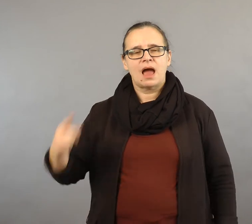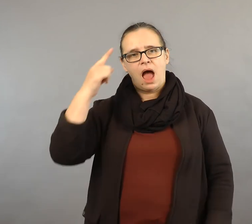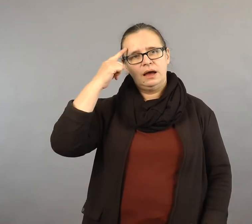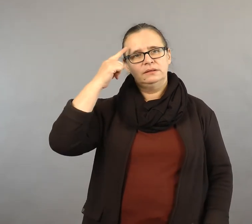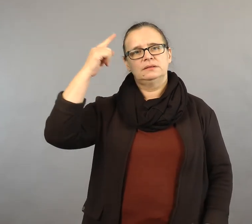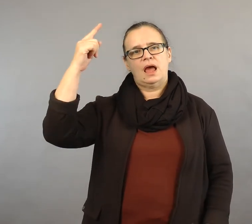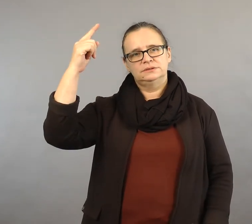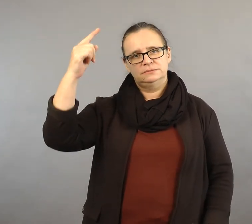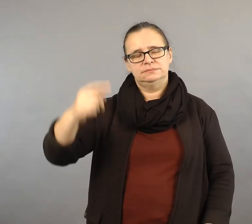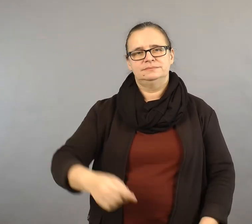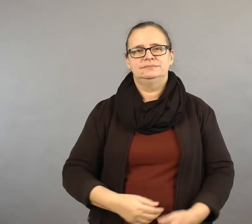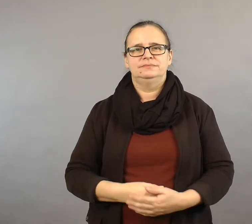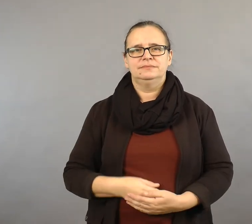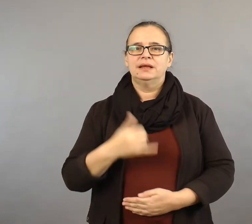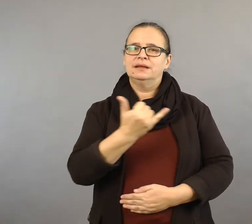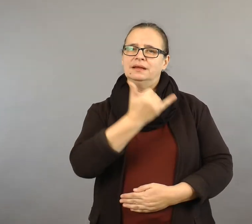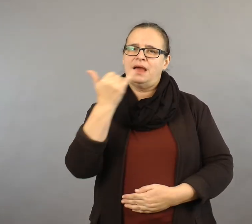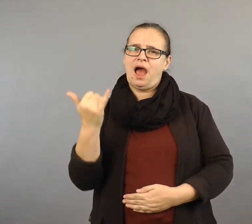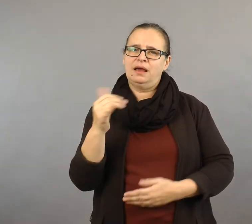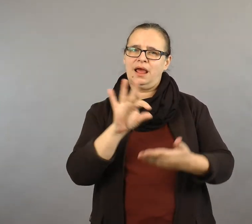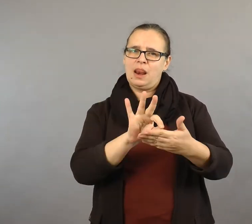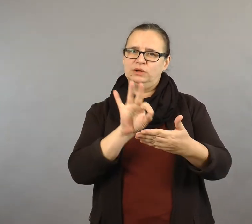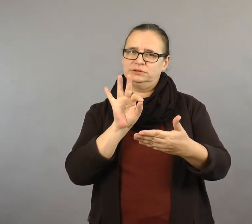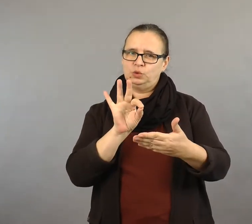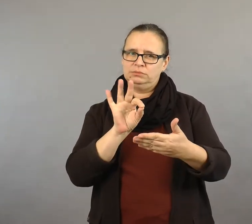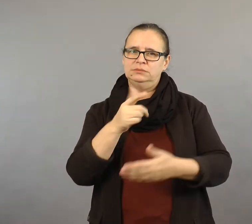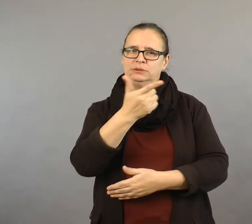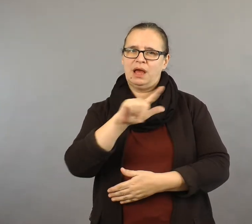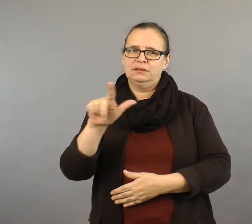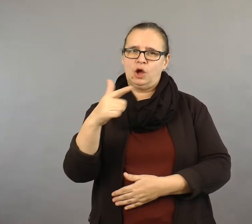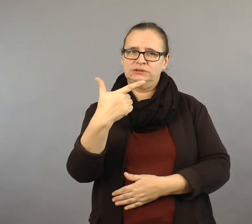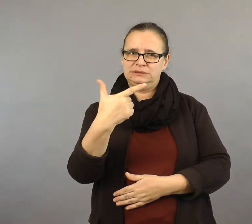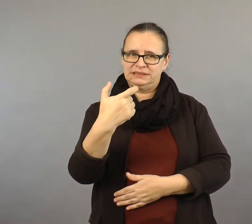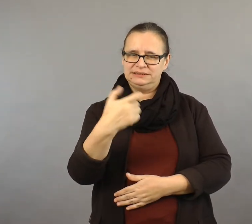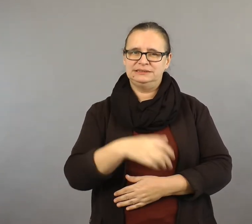Andacht zur Jahreslosung 2020